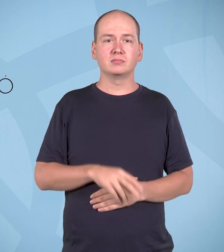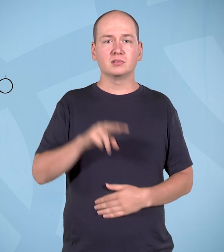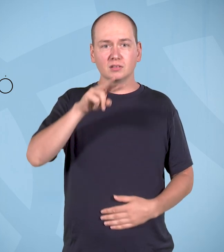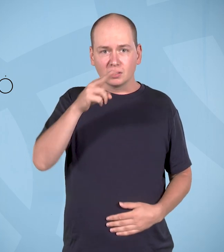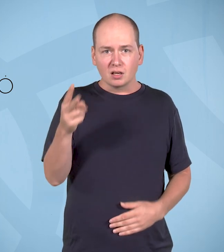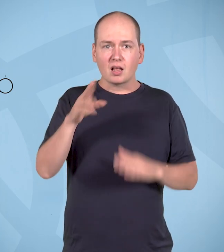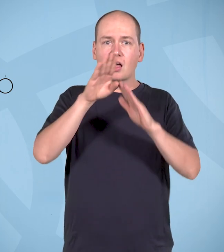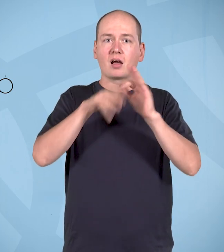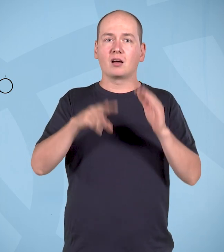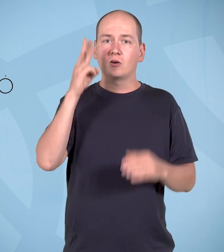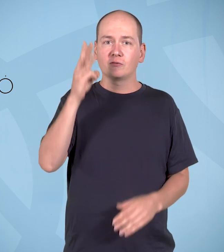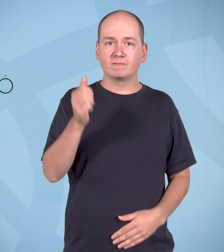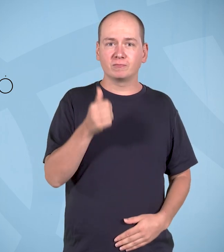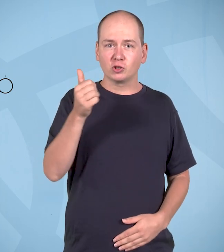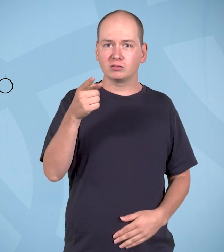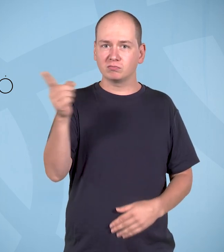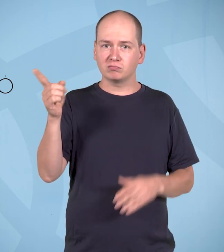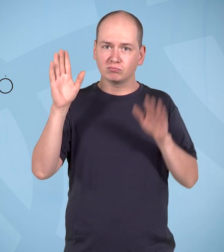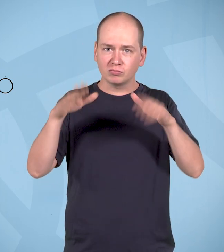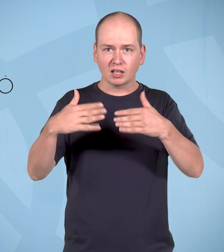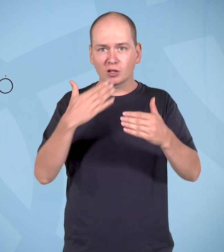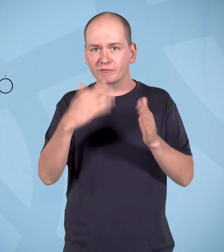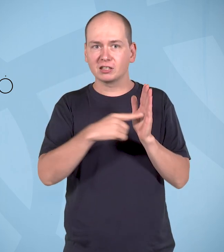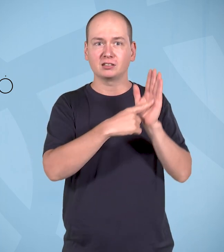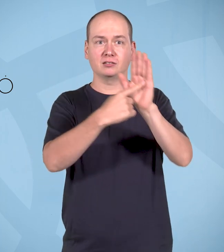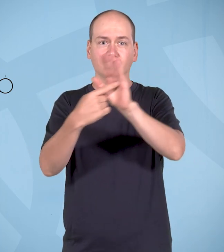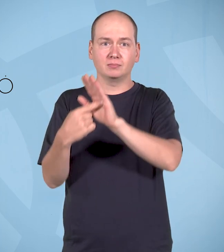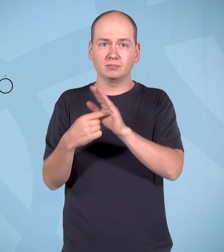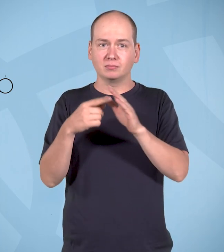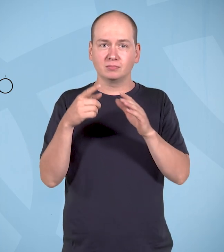tai on alle 30 -vuotias henkilö, joka on näyttänyt toiminnallaan hyvää esimerkkiä viittomakielisten yhteisössä, -